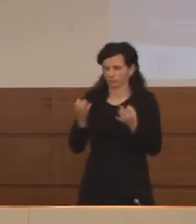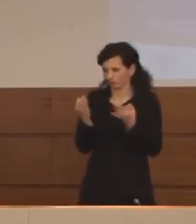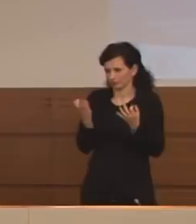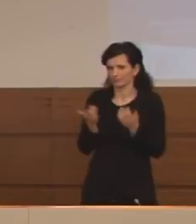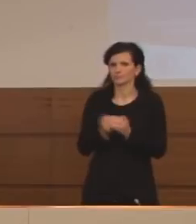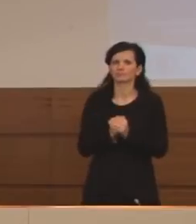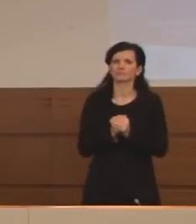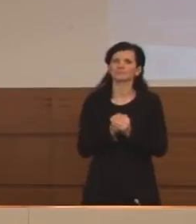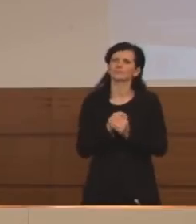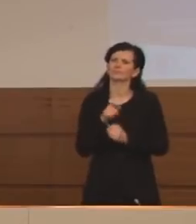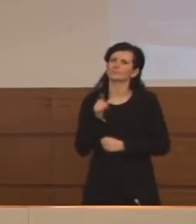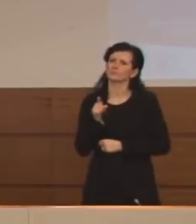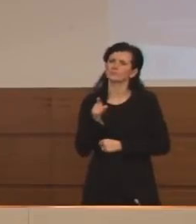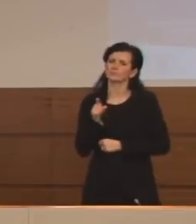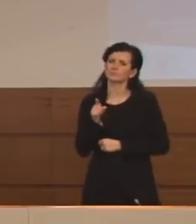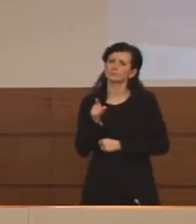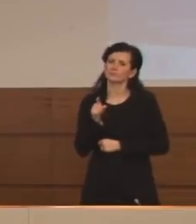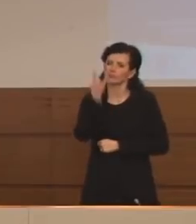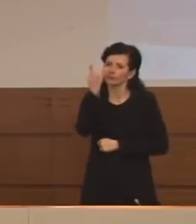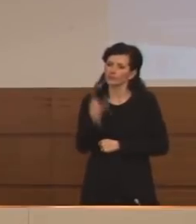Non è una sottovalutazione, a suo modo di vedere?